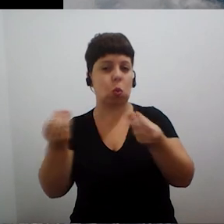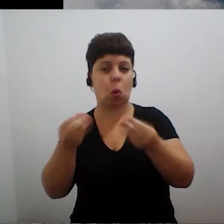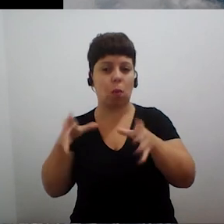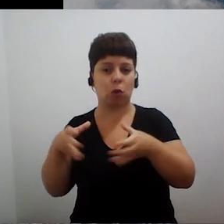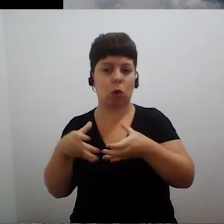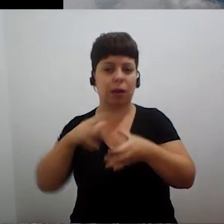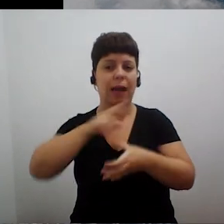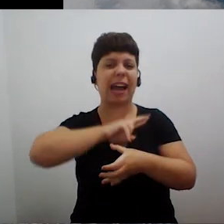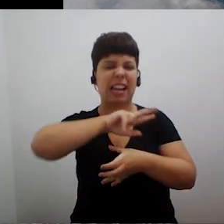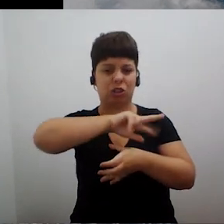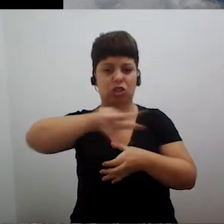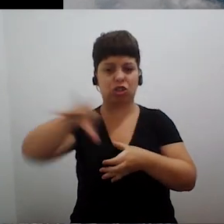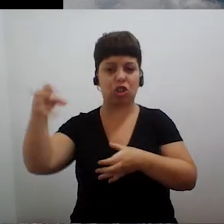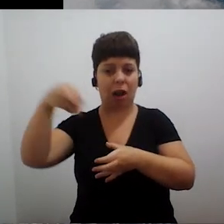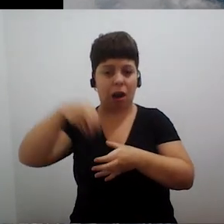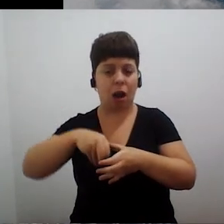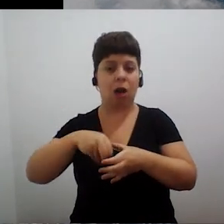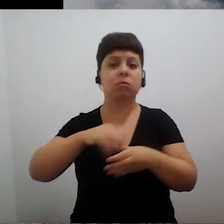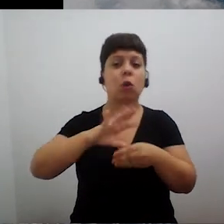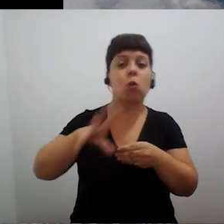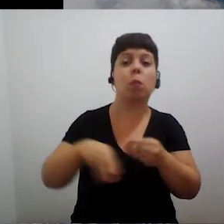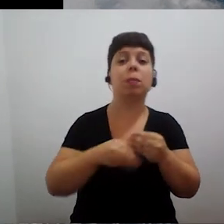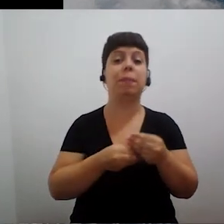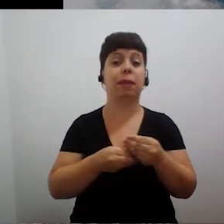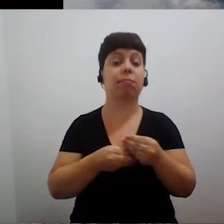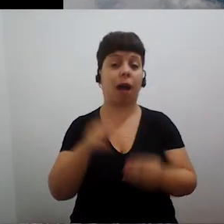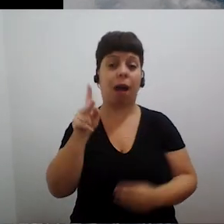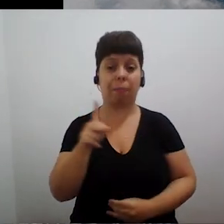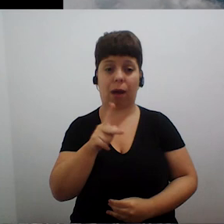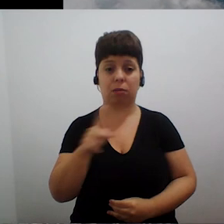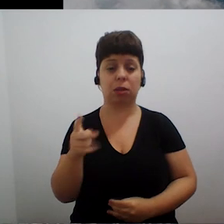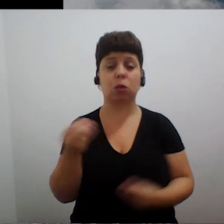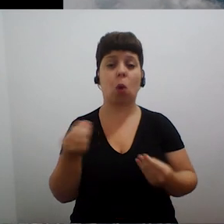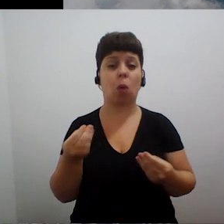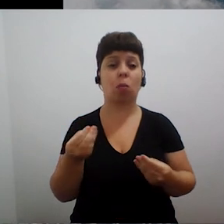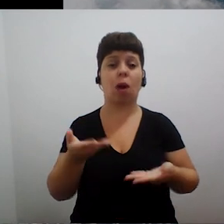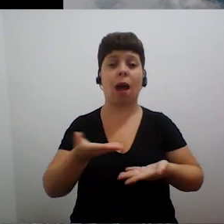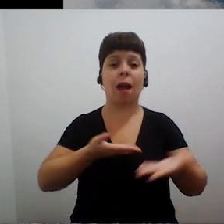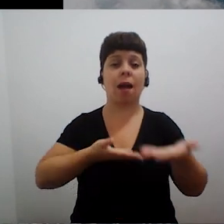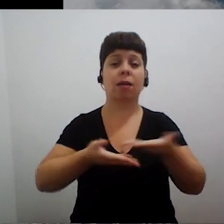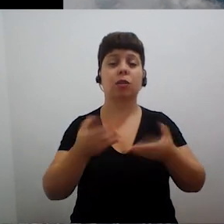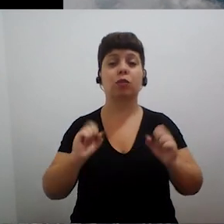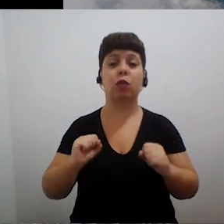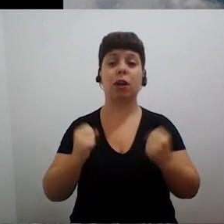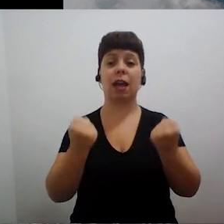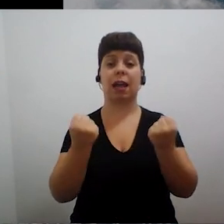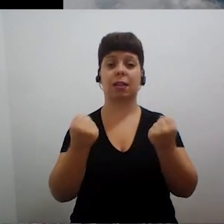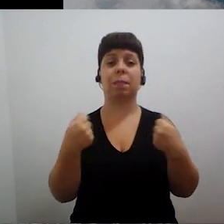desse movimento inter-religioso e sua relação com o ambiente, uma relação que fortalece ou depende muito do fortalecimento